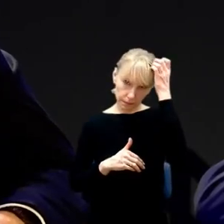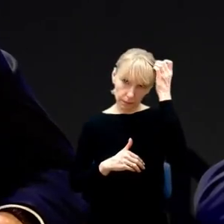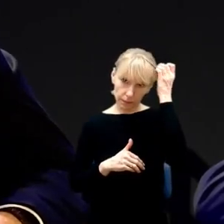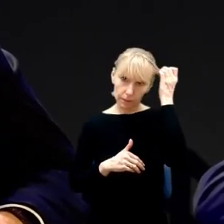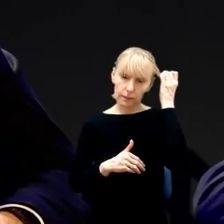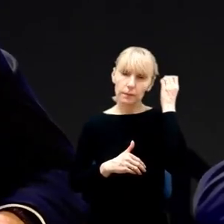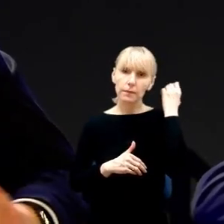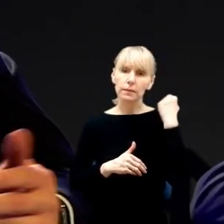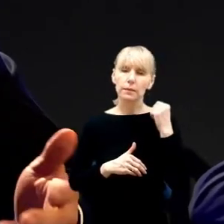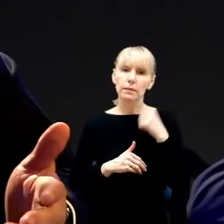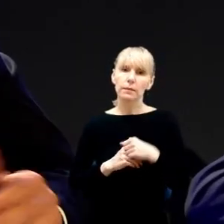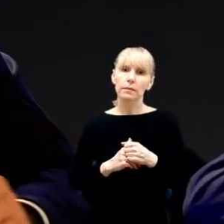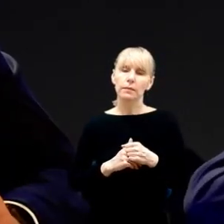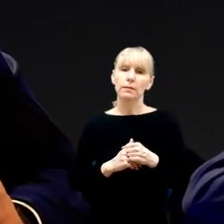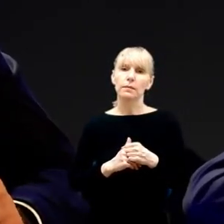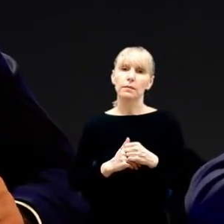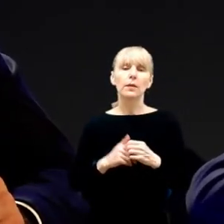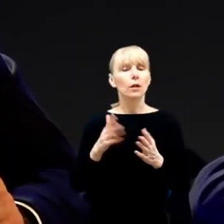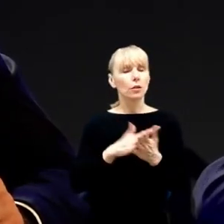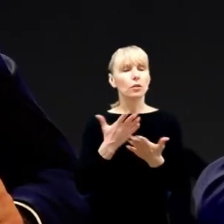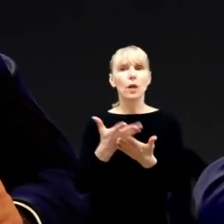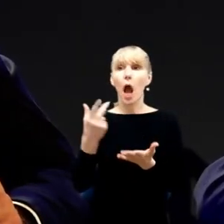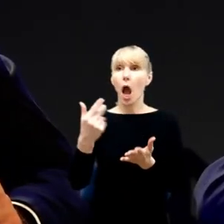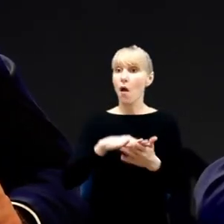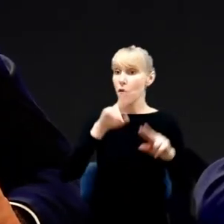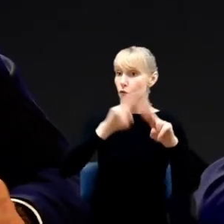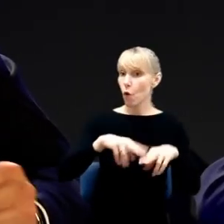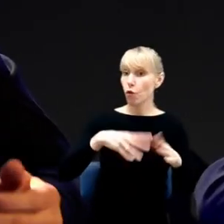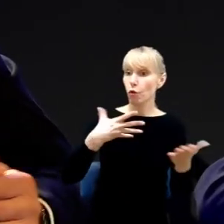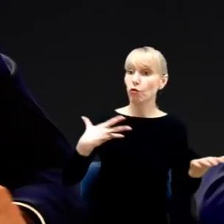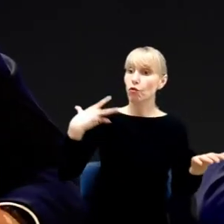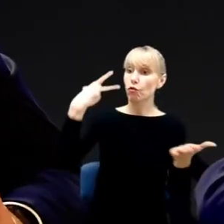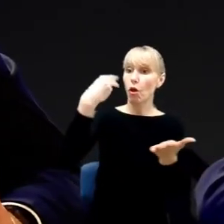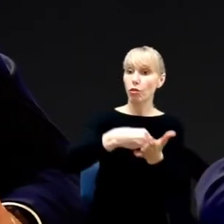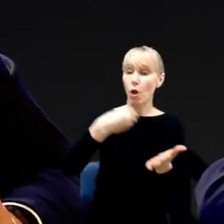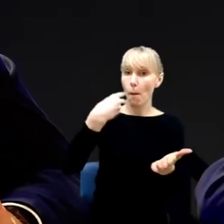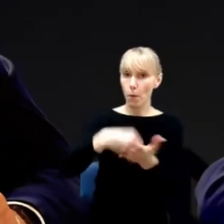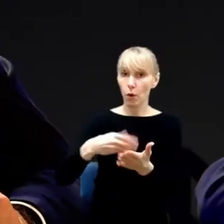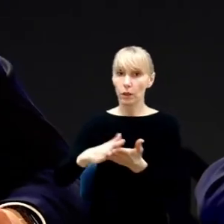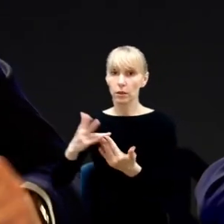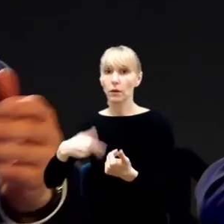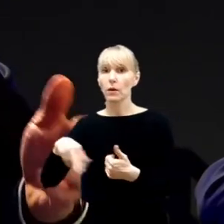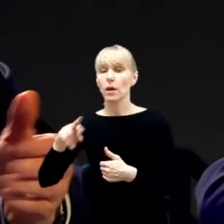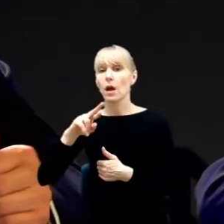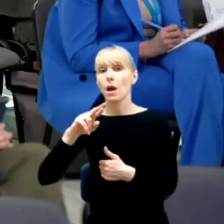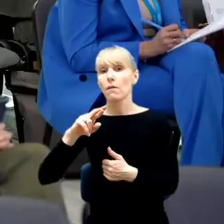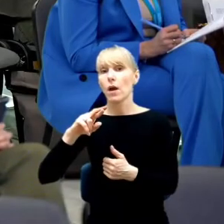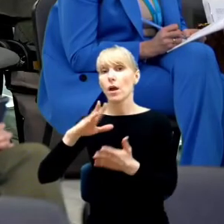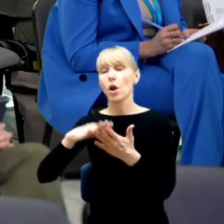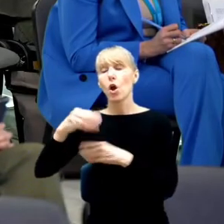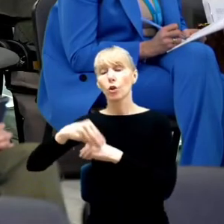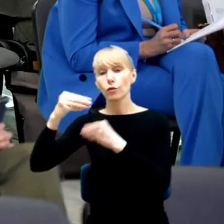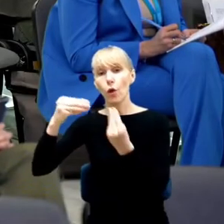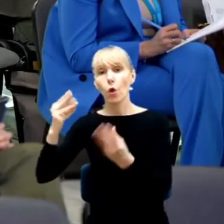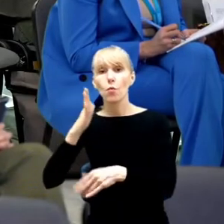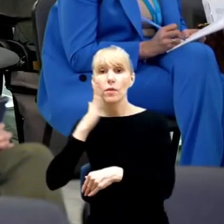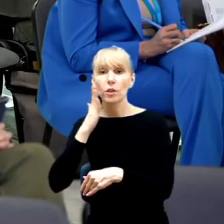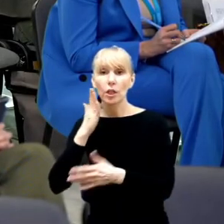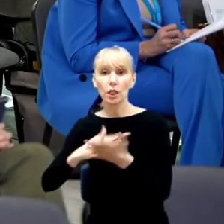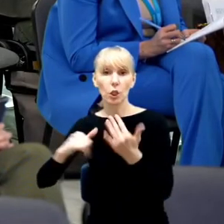między innymi ze środkami RFRM-u, czyli Rządowego Funduszu Rozwoju Mieszkanictwa, o który Pan prezes na pewno troszkę więcej powie,